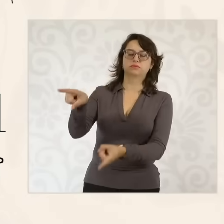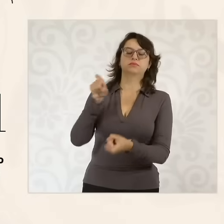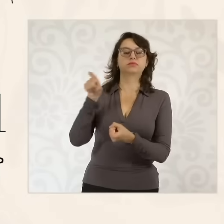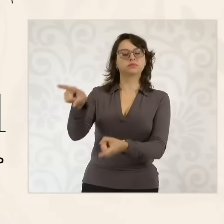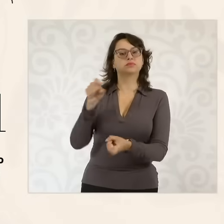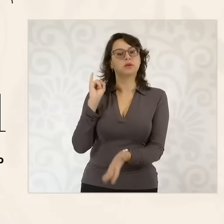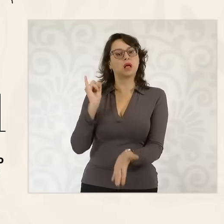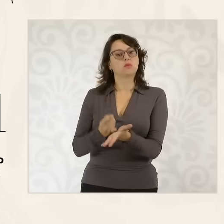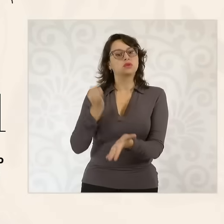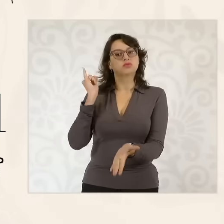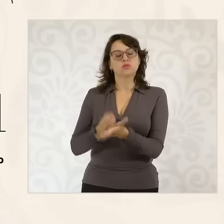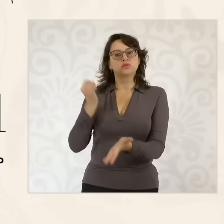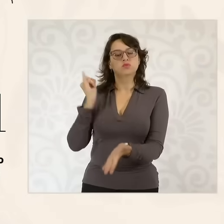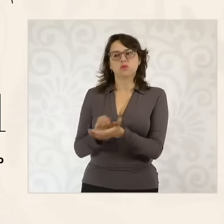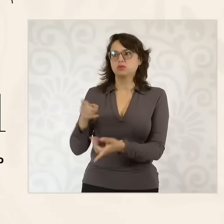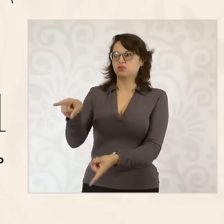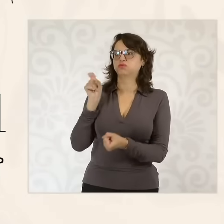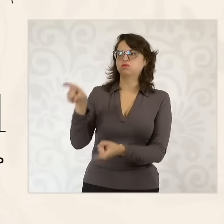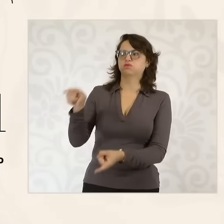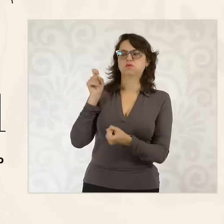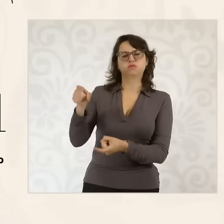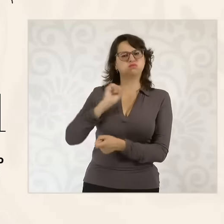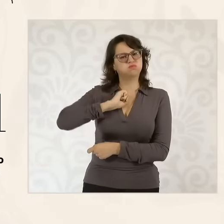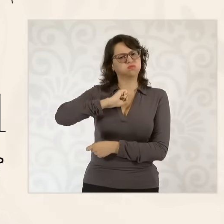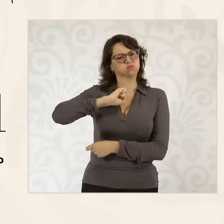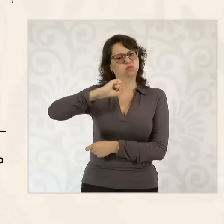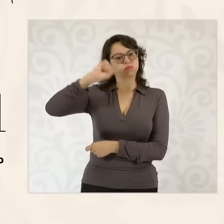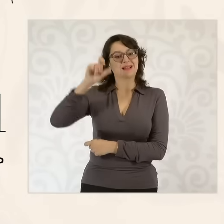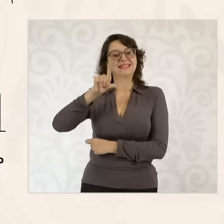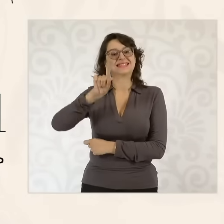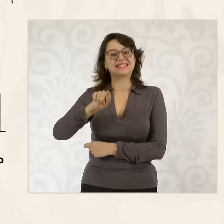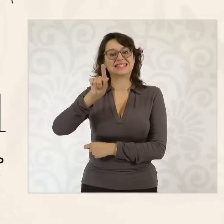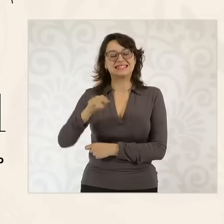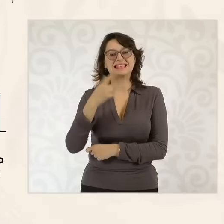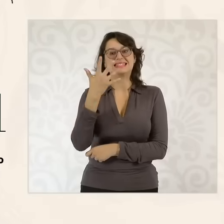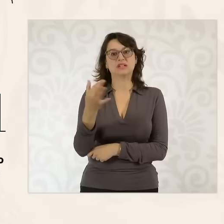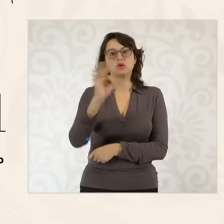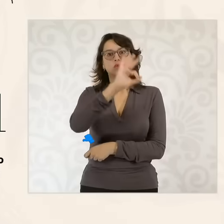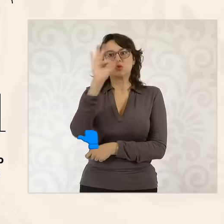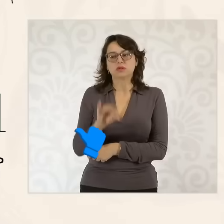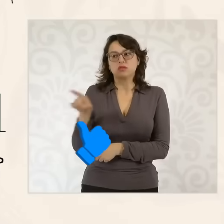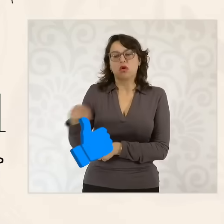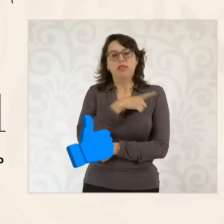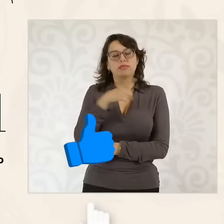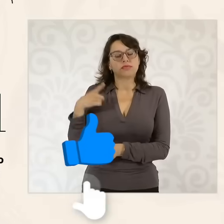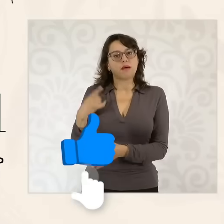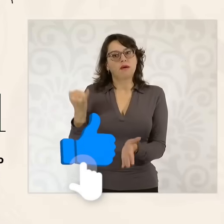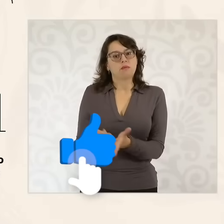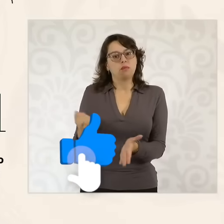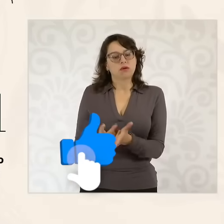¿no? Se le imponía un impuesto altísimo de 65% el derecho para la utilidad compartida,